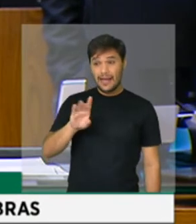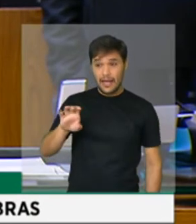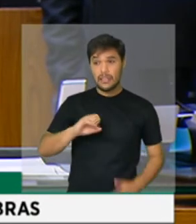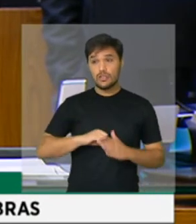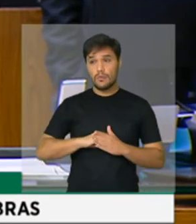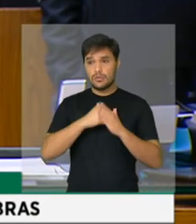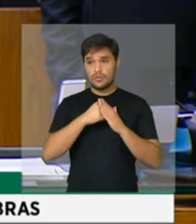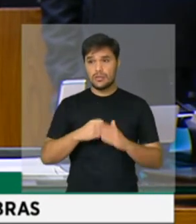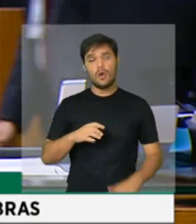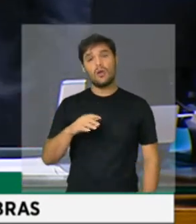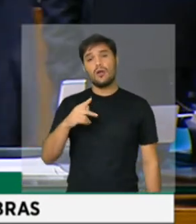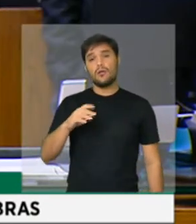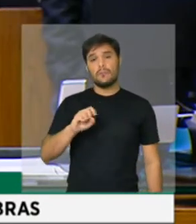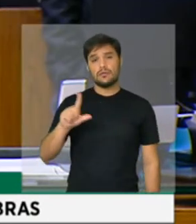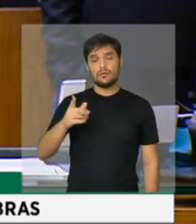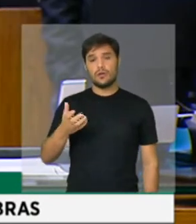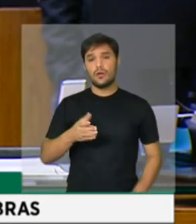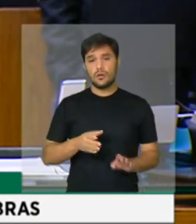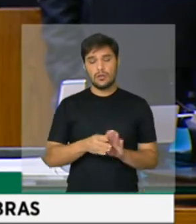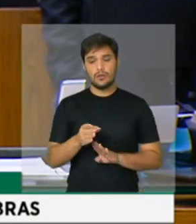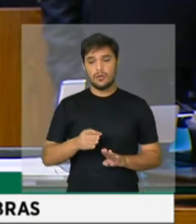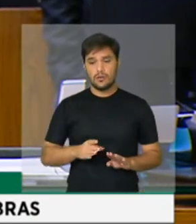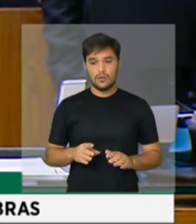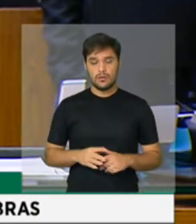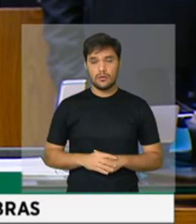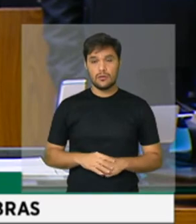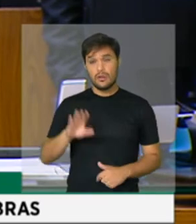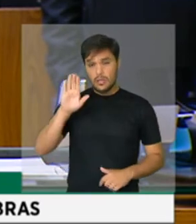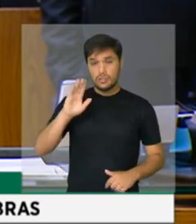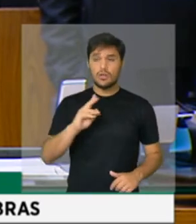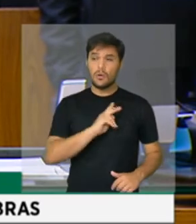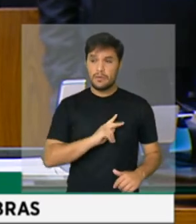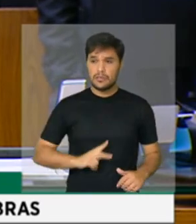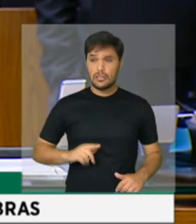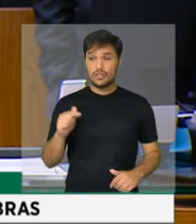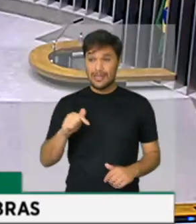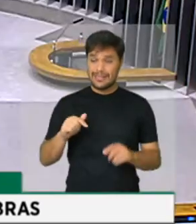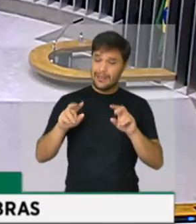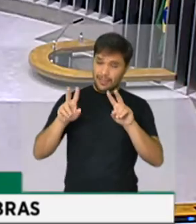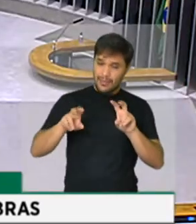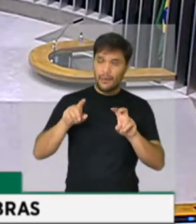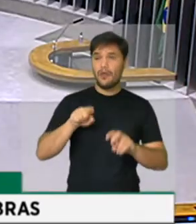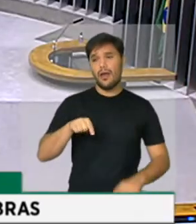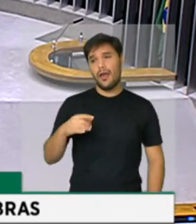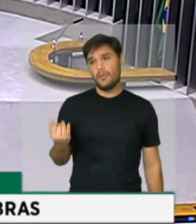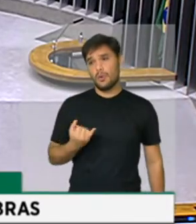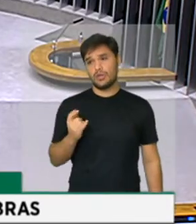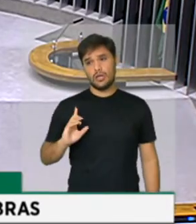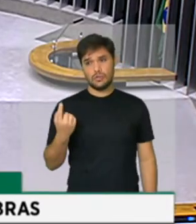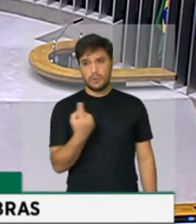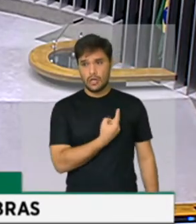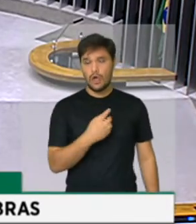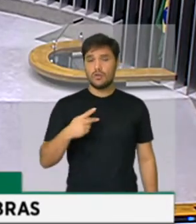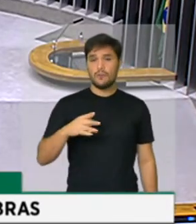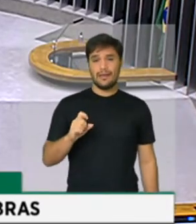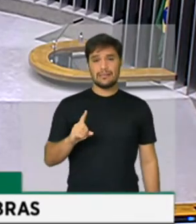OBSTRUÇÃO. REDE ESTÁ OBSTRUINDO. [DEP. GLAUBER BRAGA]: PSOL QUER ORIENTAR. [DEPUTADO]: SR. PRESIDENTE, ESSE É UM TEMA MUITO IMPORTANTE PRA TODOS